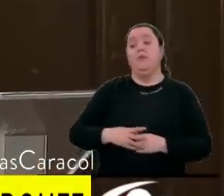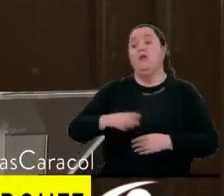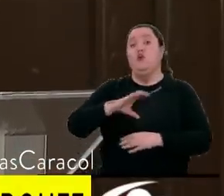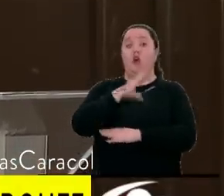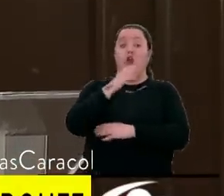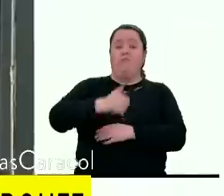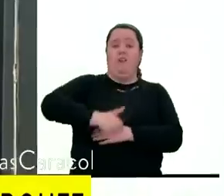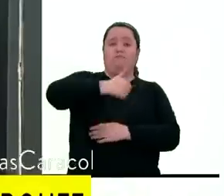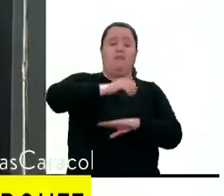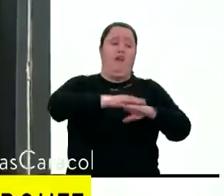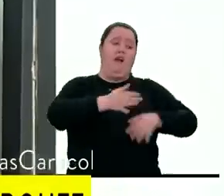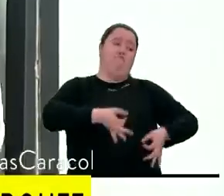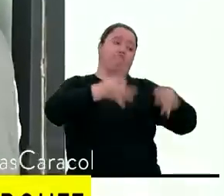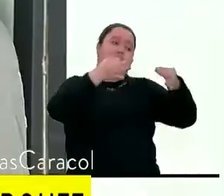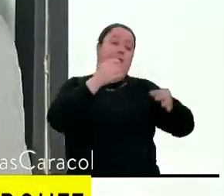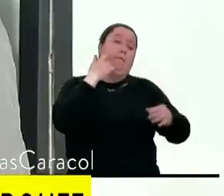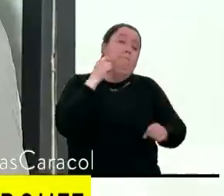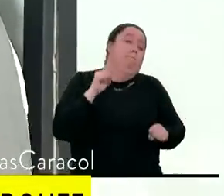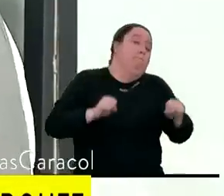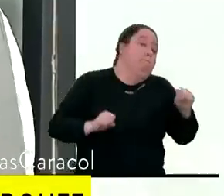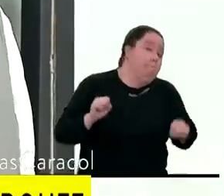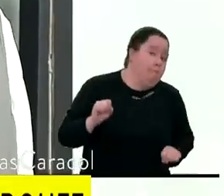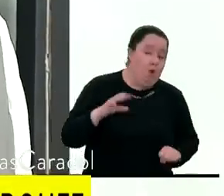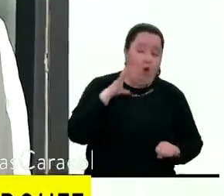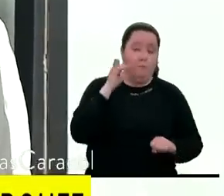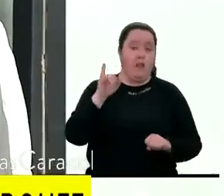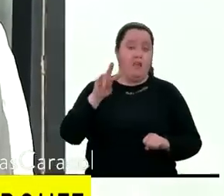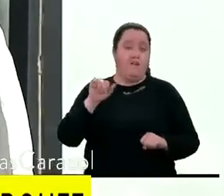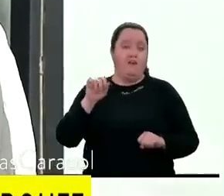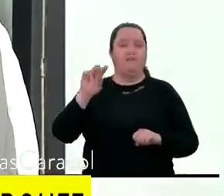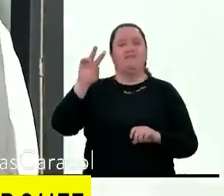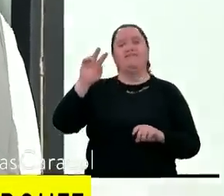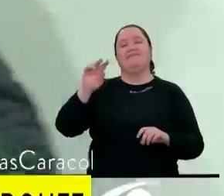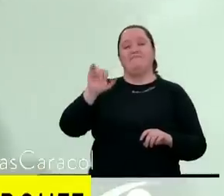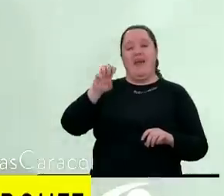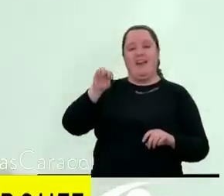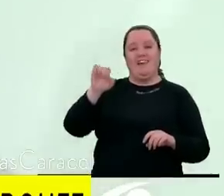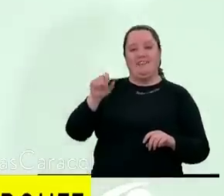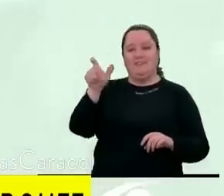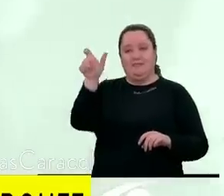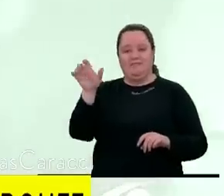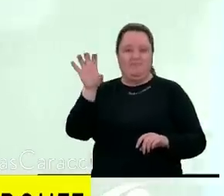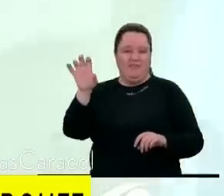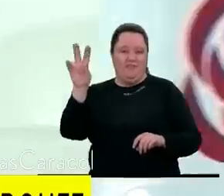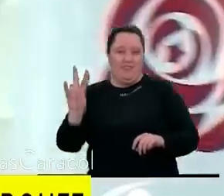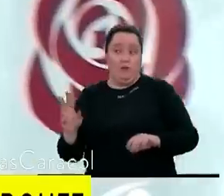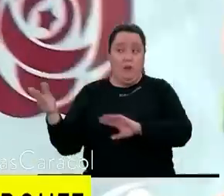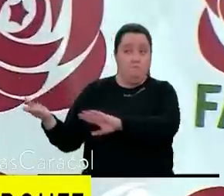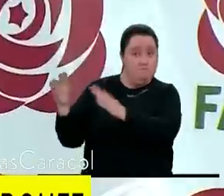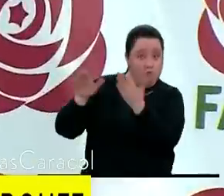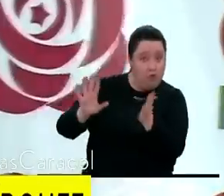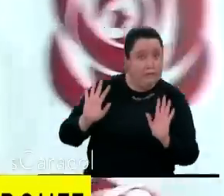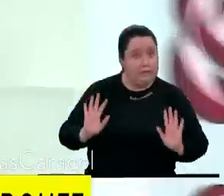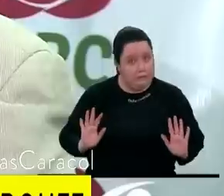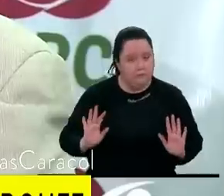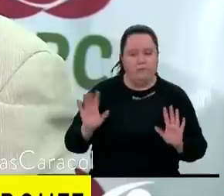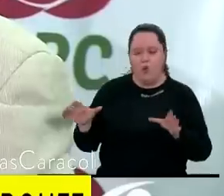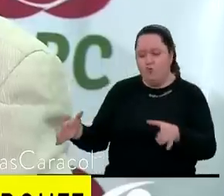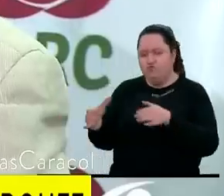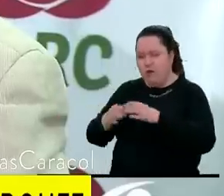descartan que Iván marqués siga